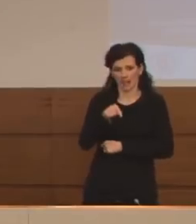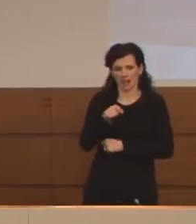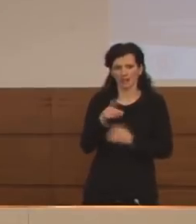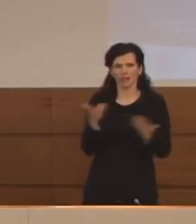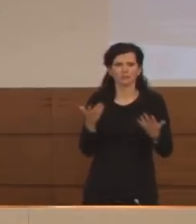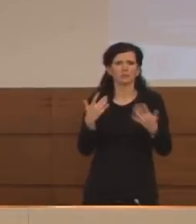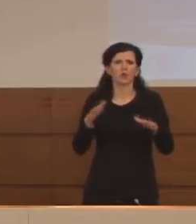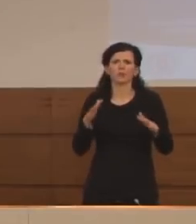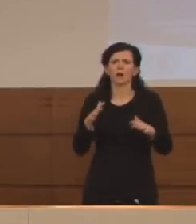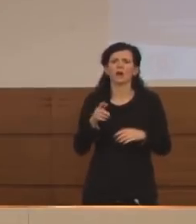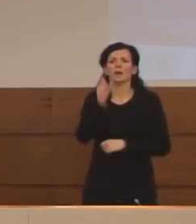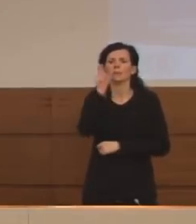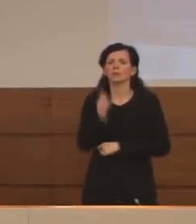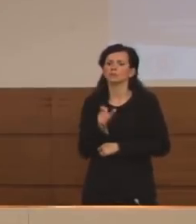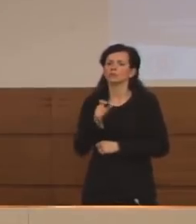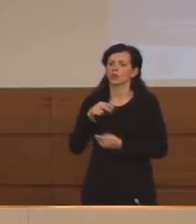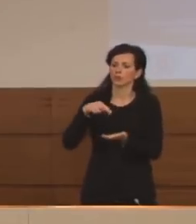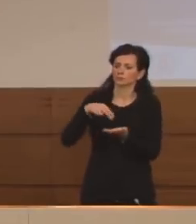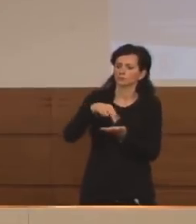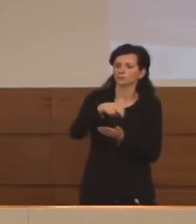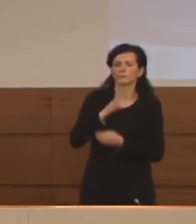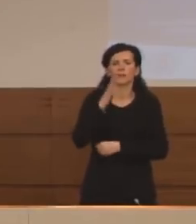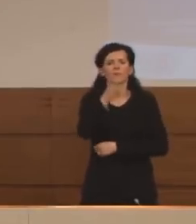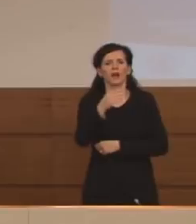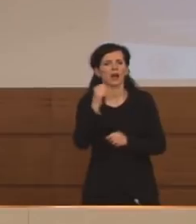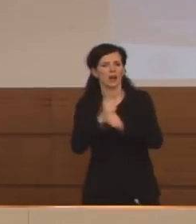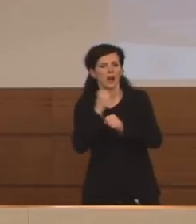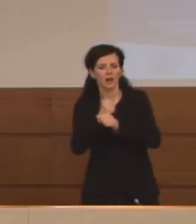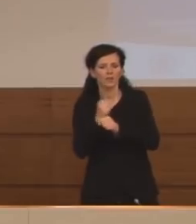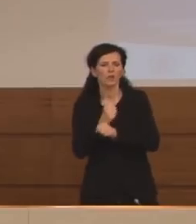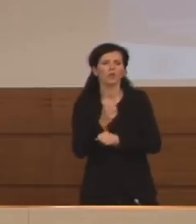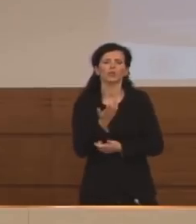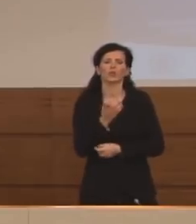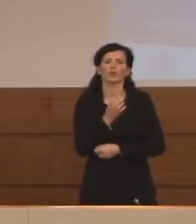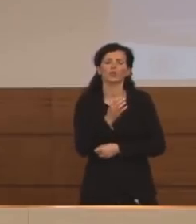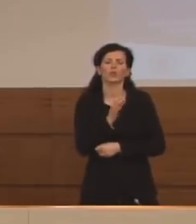perché deve andare a lavorare non perché vada a fare una passeggiatat a gratis,